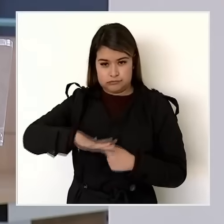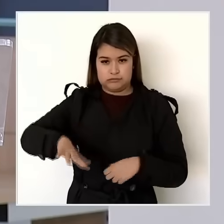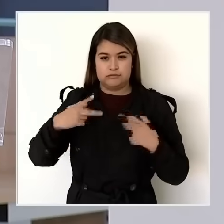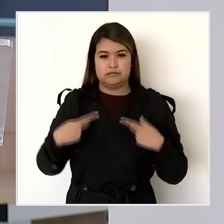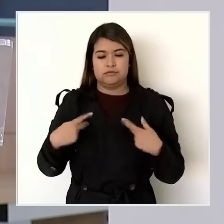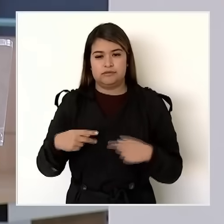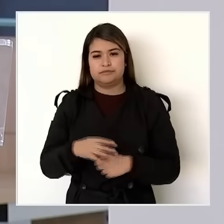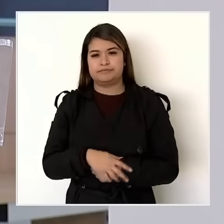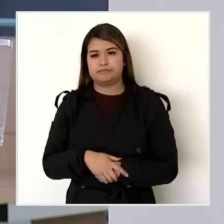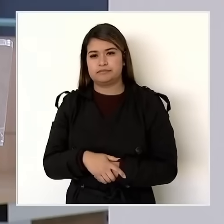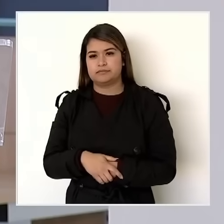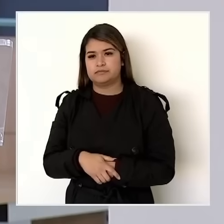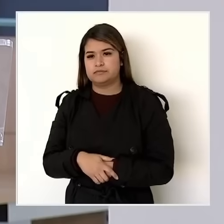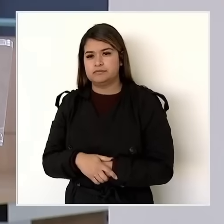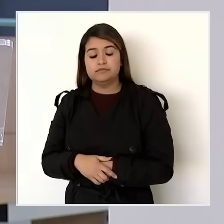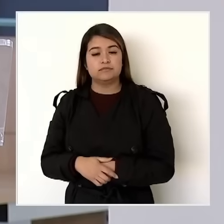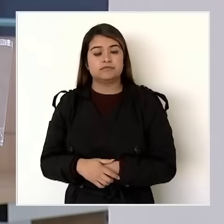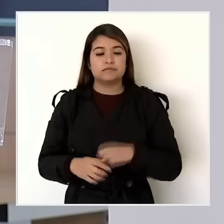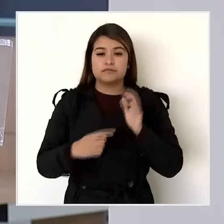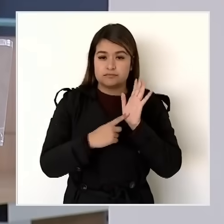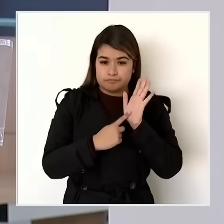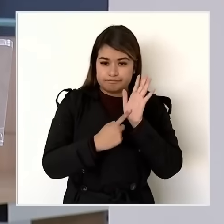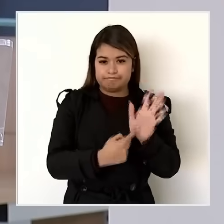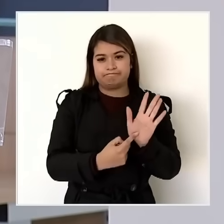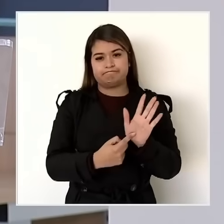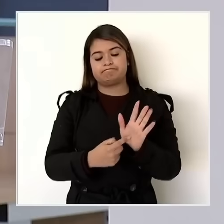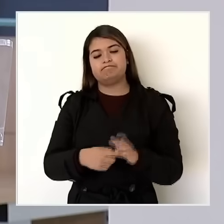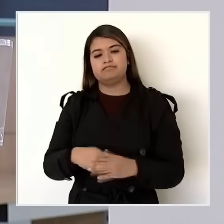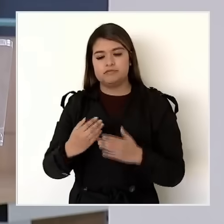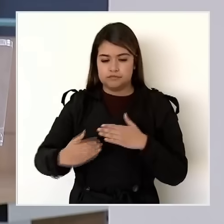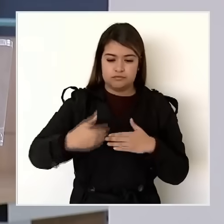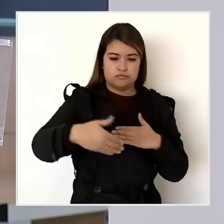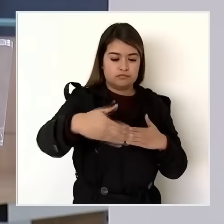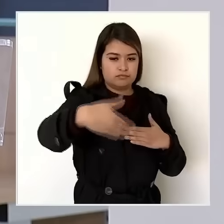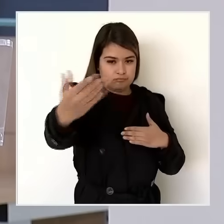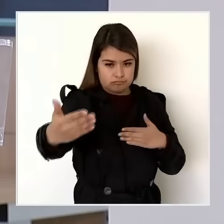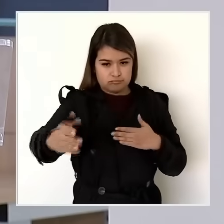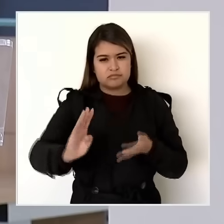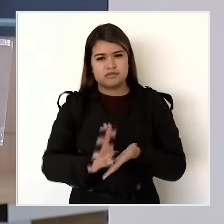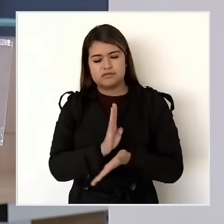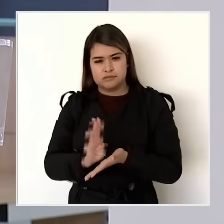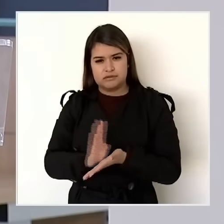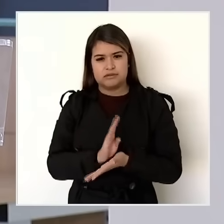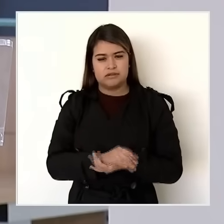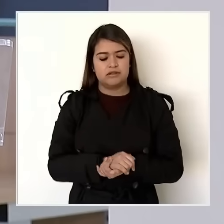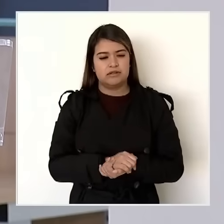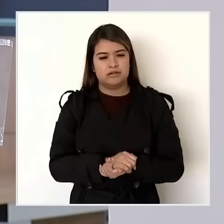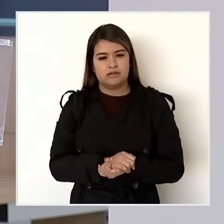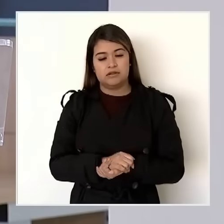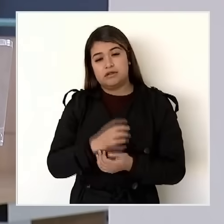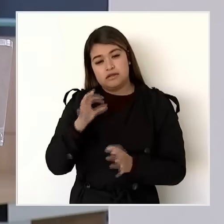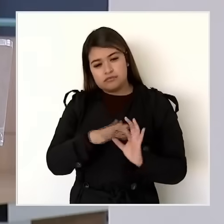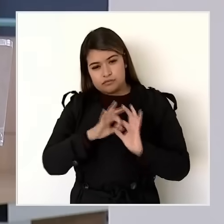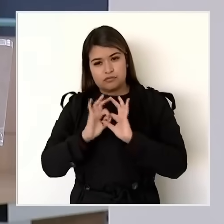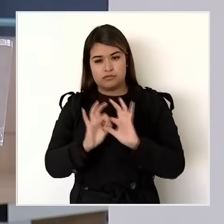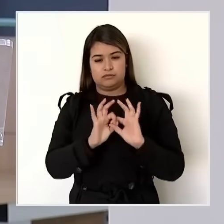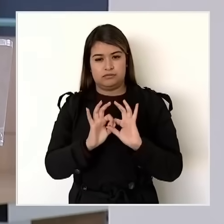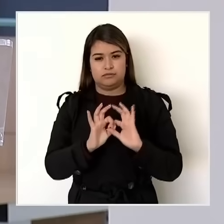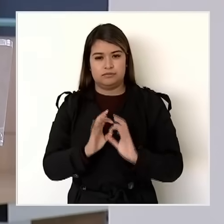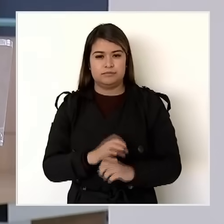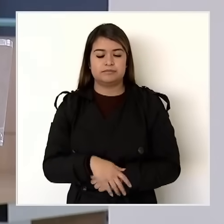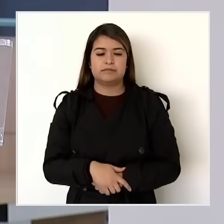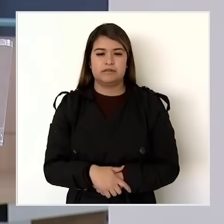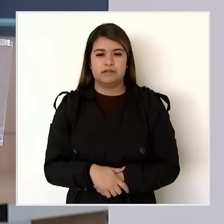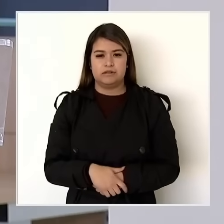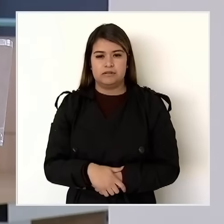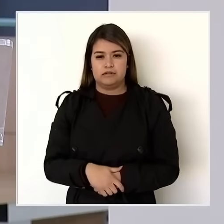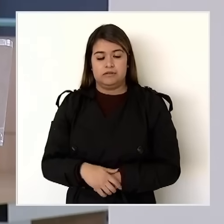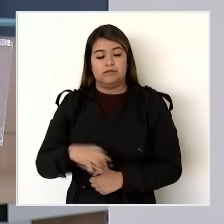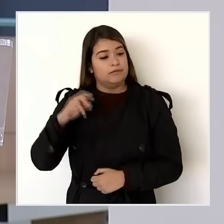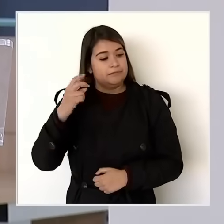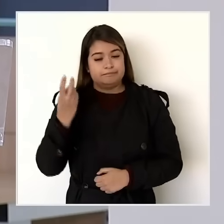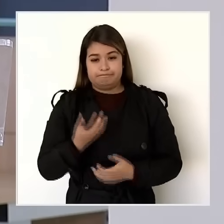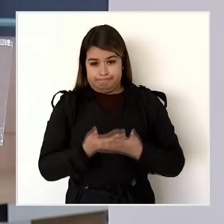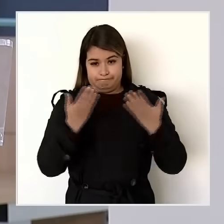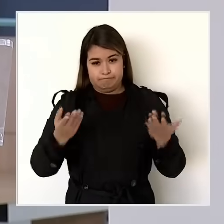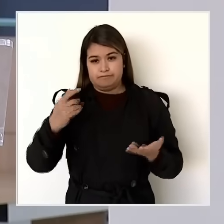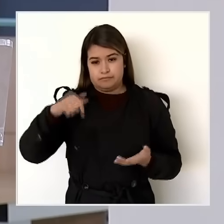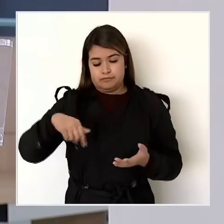Representan desarrollo con bienestar y representan soberanía. también son instalaciones sumamente